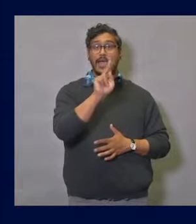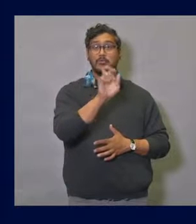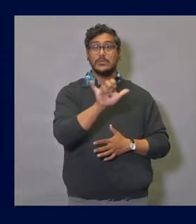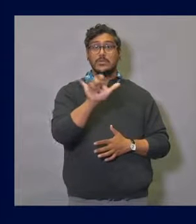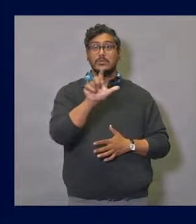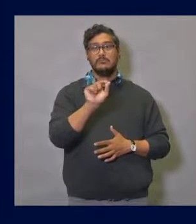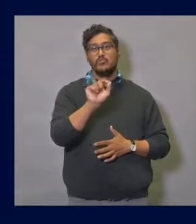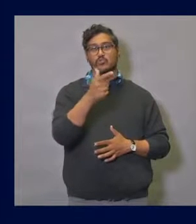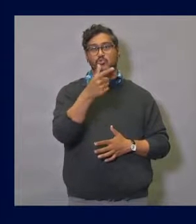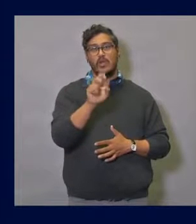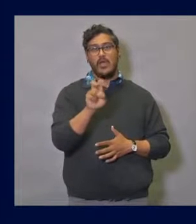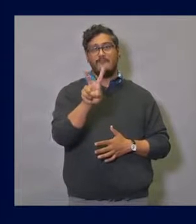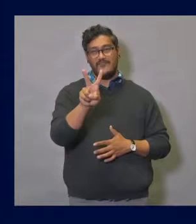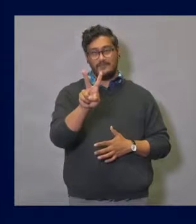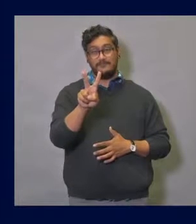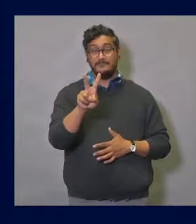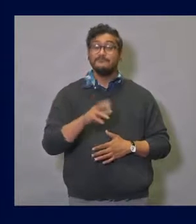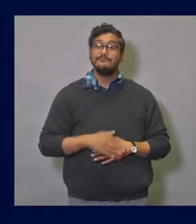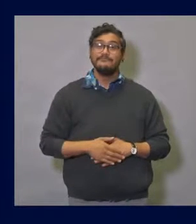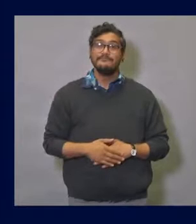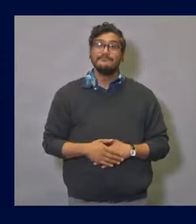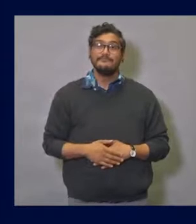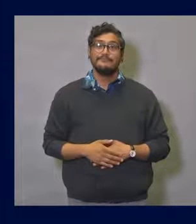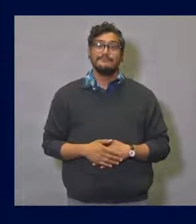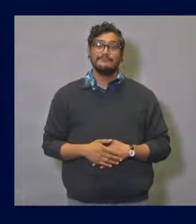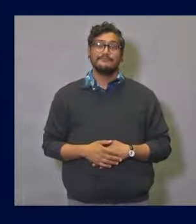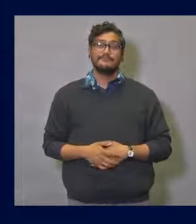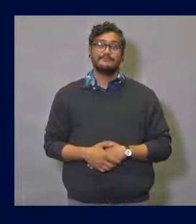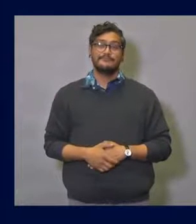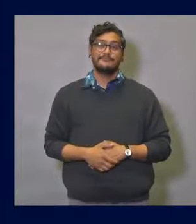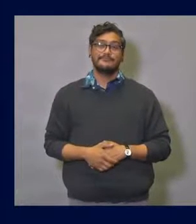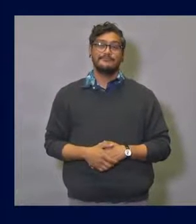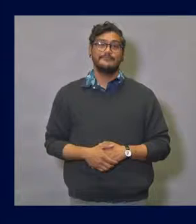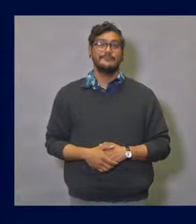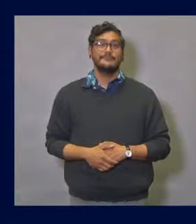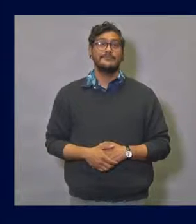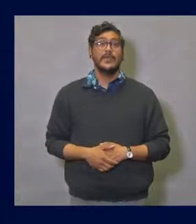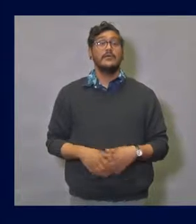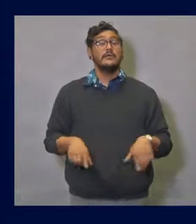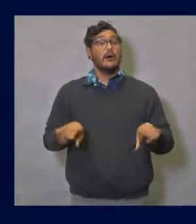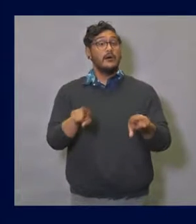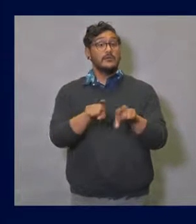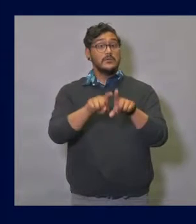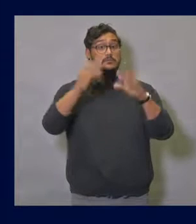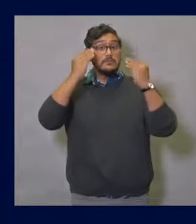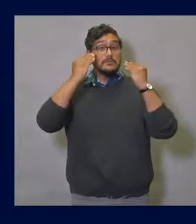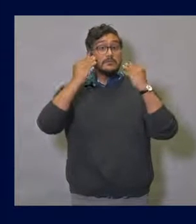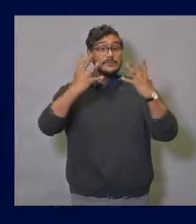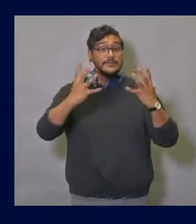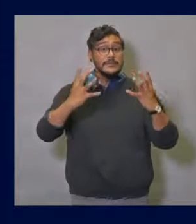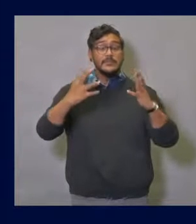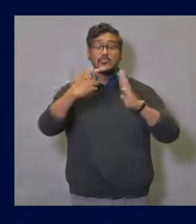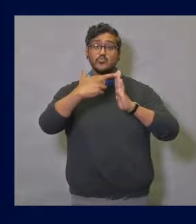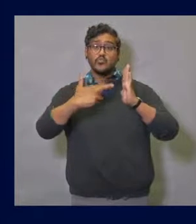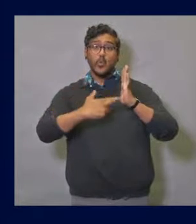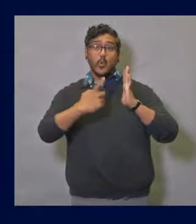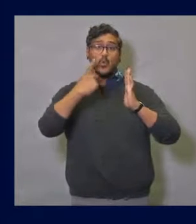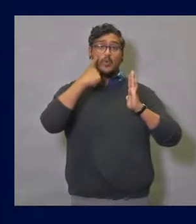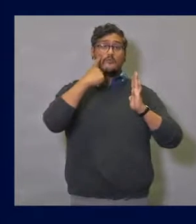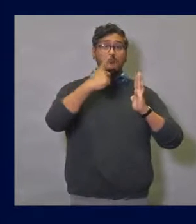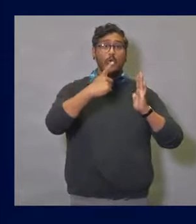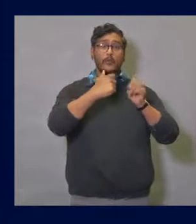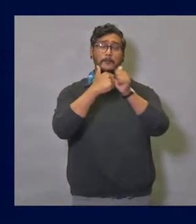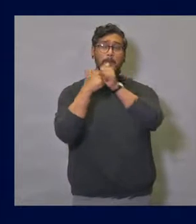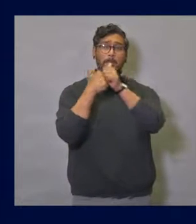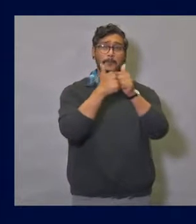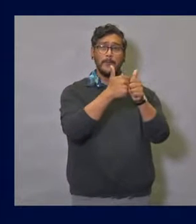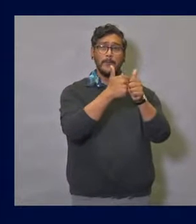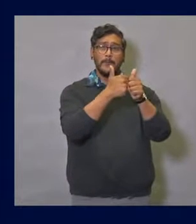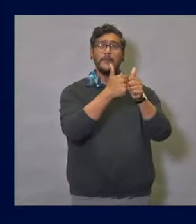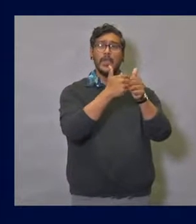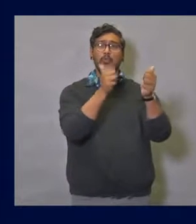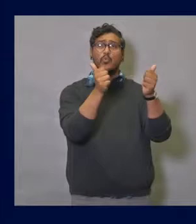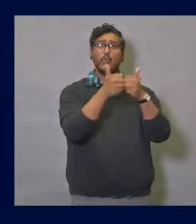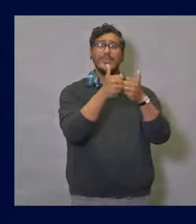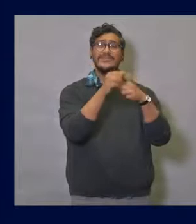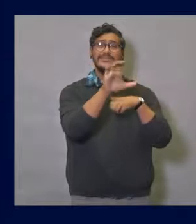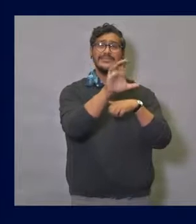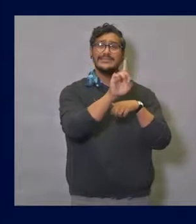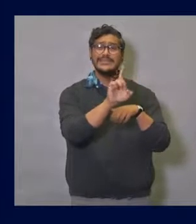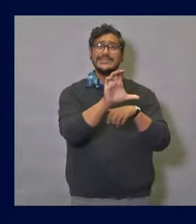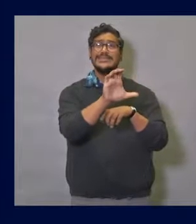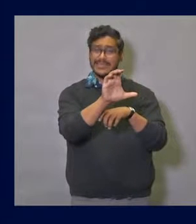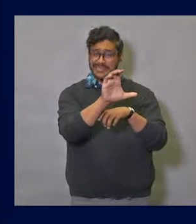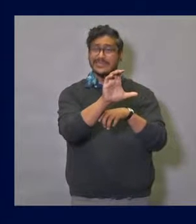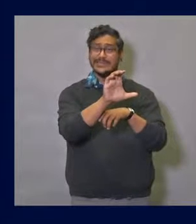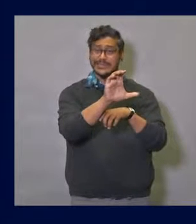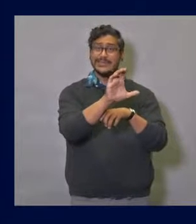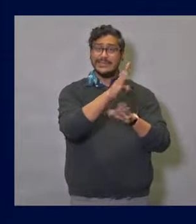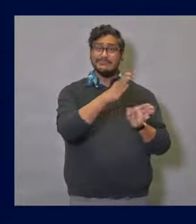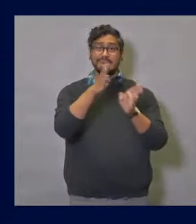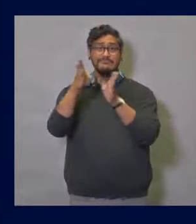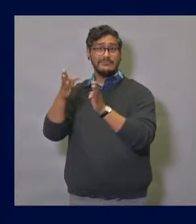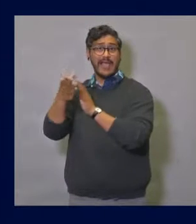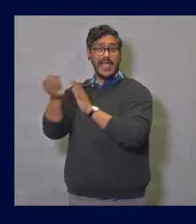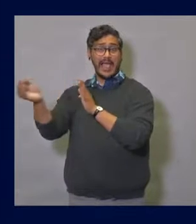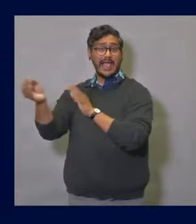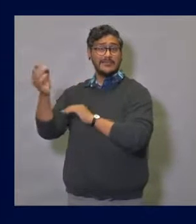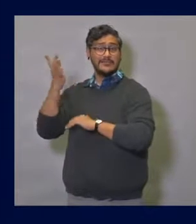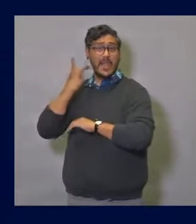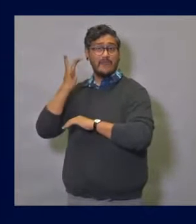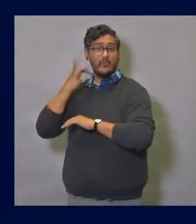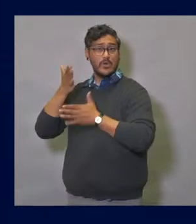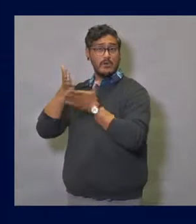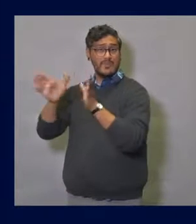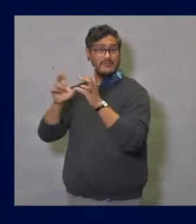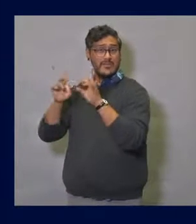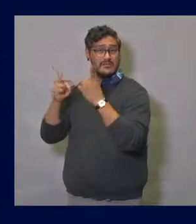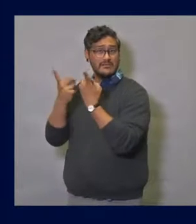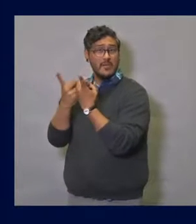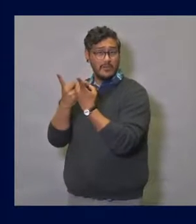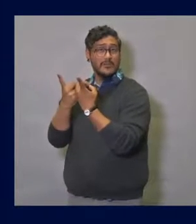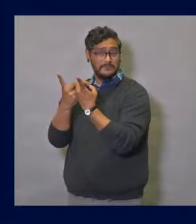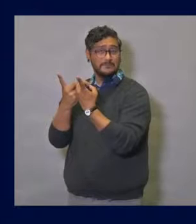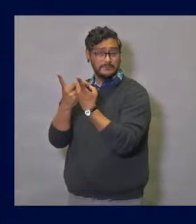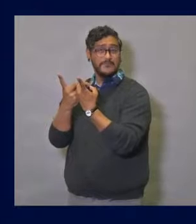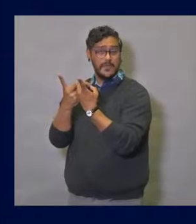PROTOCOLOS ACTUALIZADOS EN